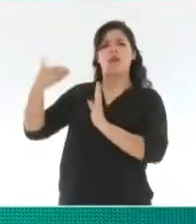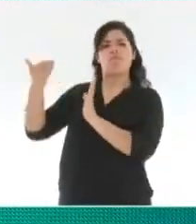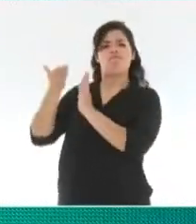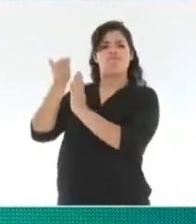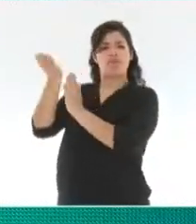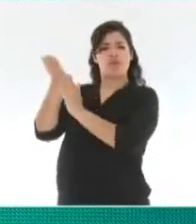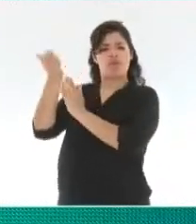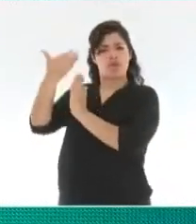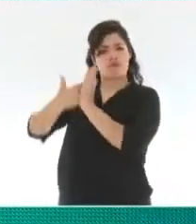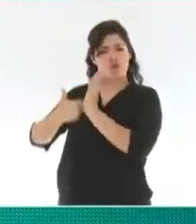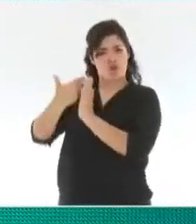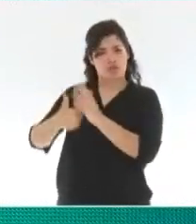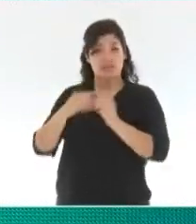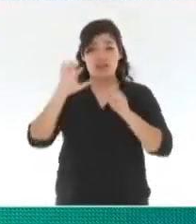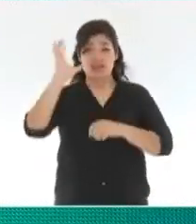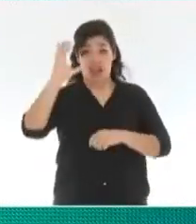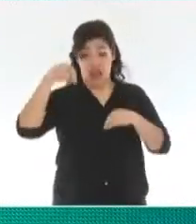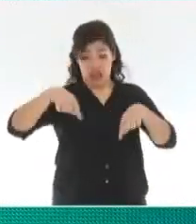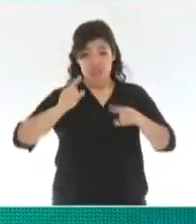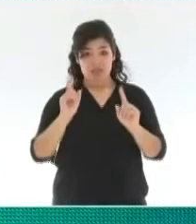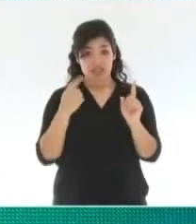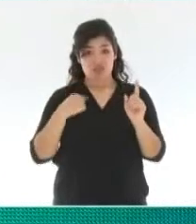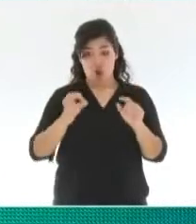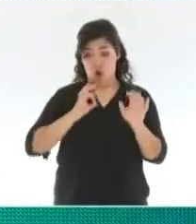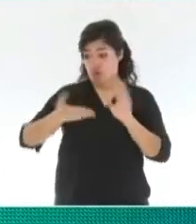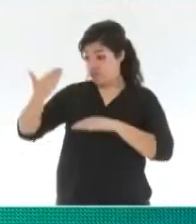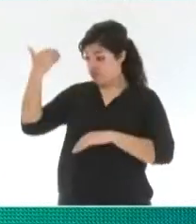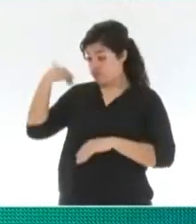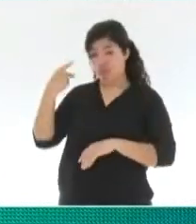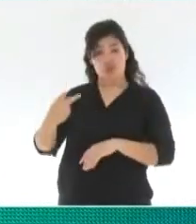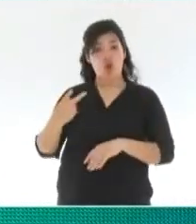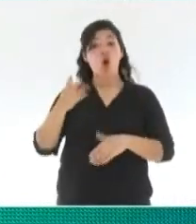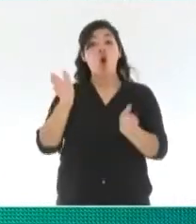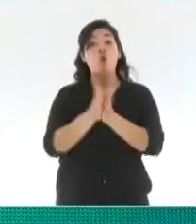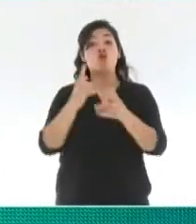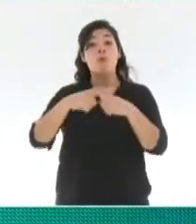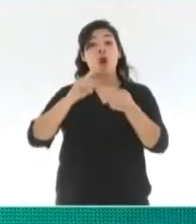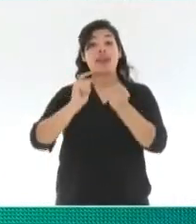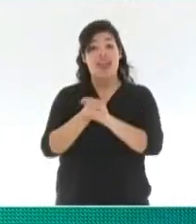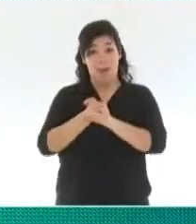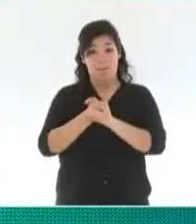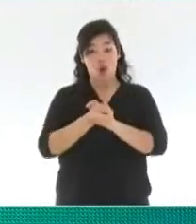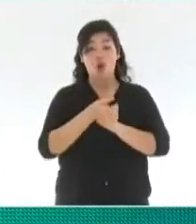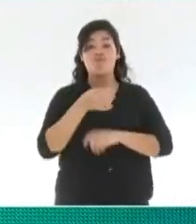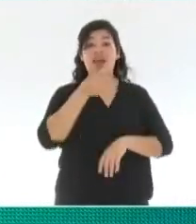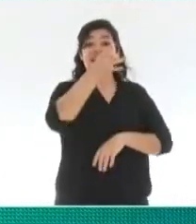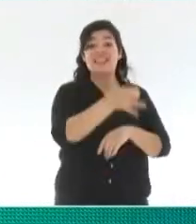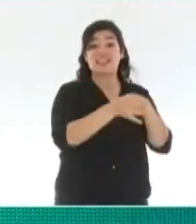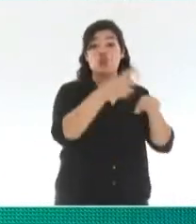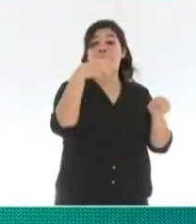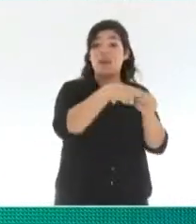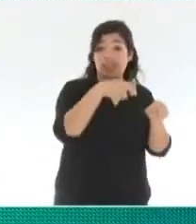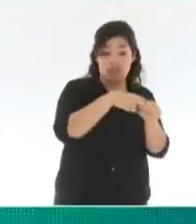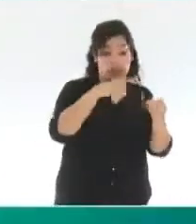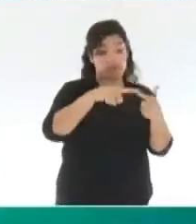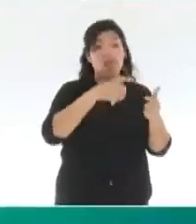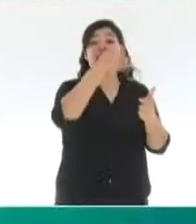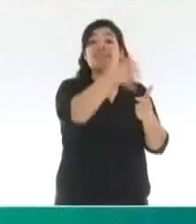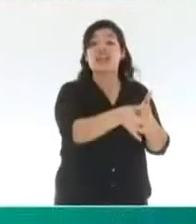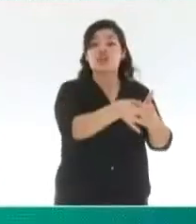QUE FUI LA CANDIDATA QUE MáÁS